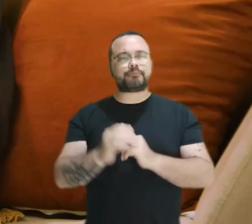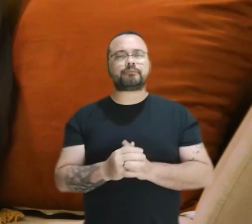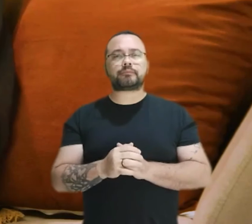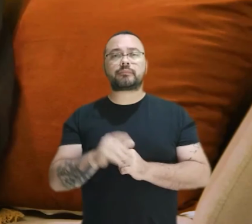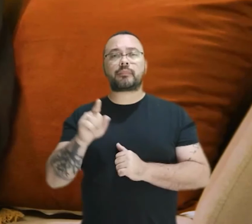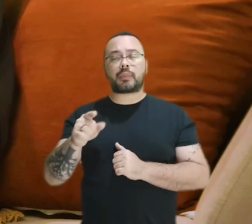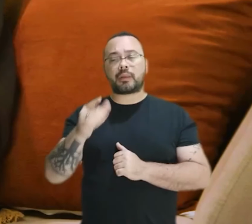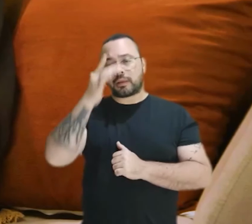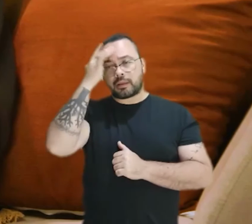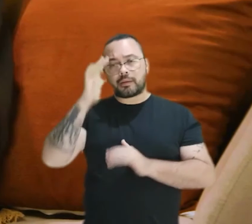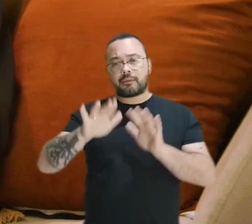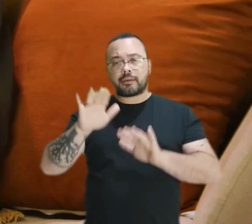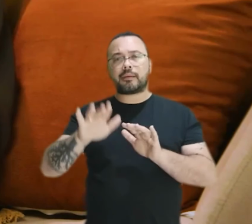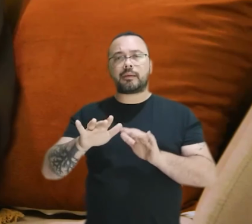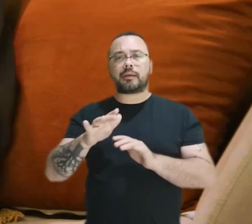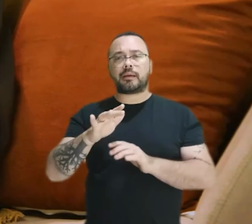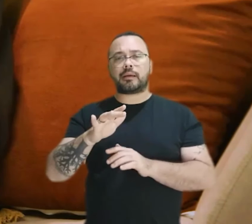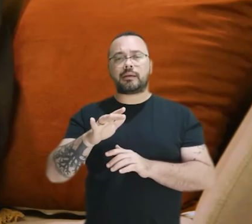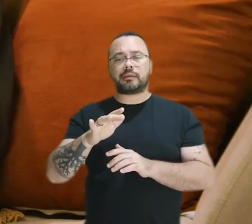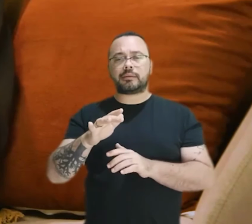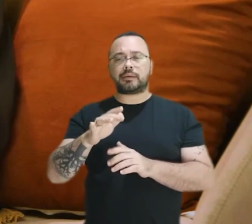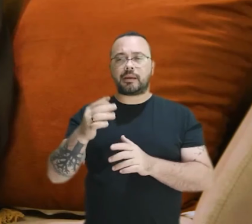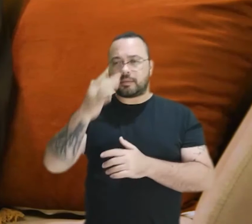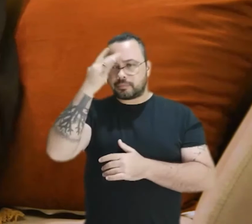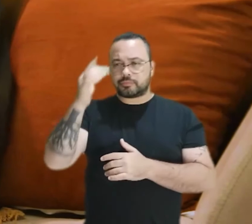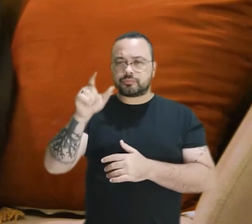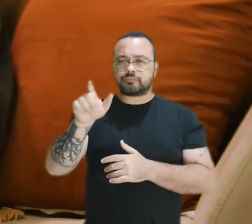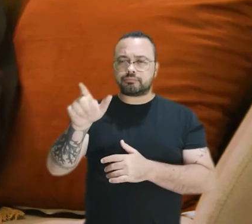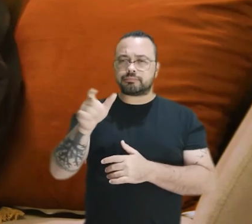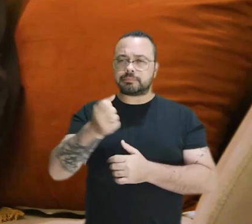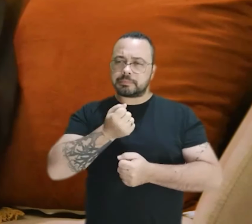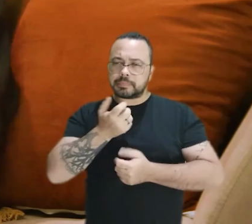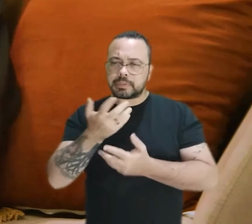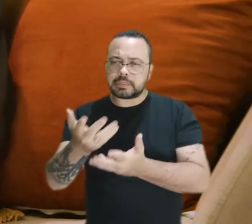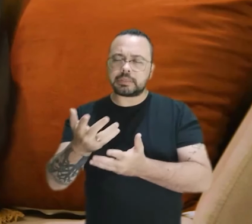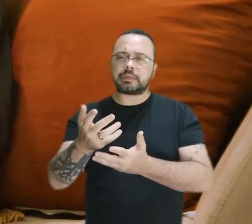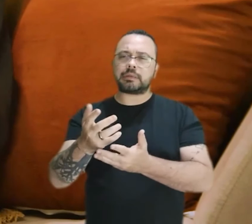de fala que, às vezes, é um... um lapso da linguagem, enfim,